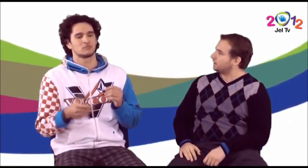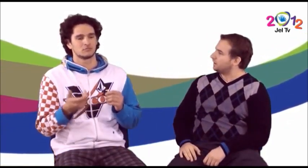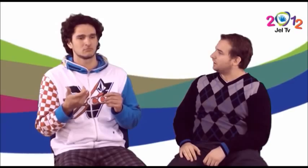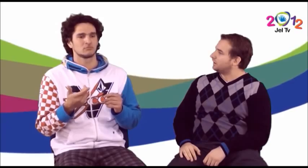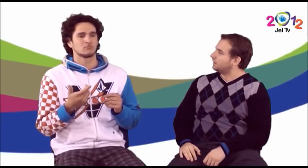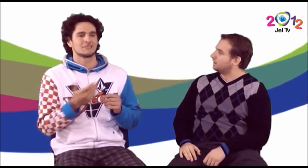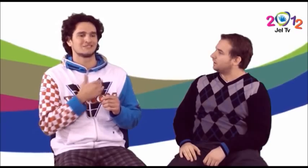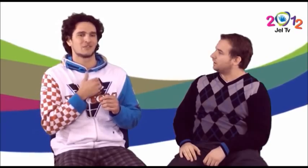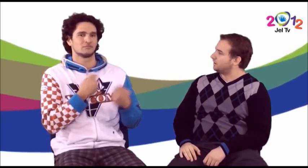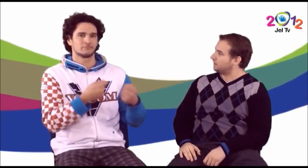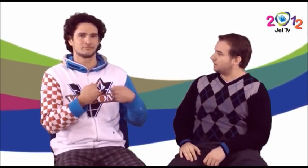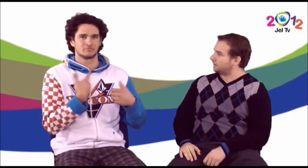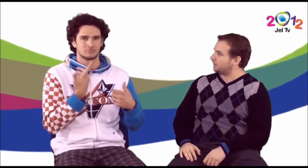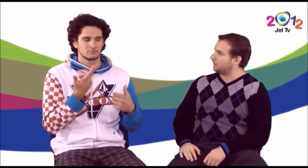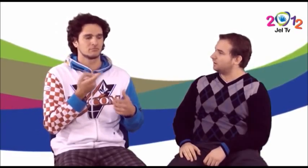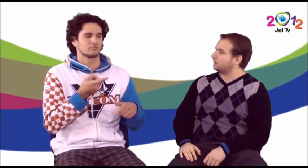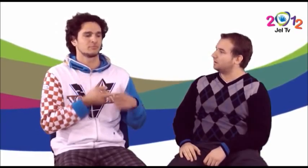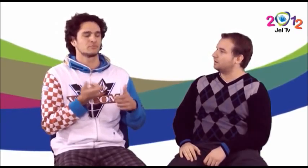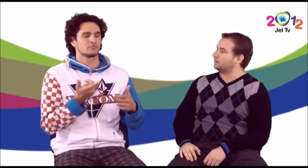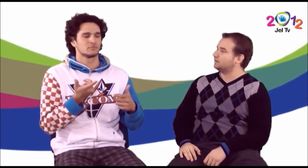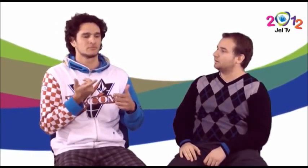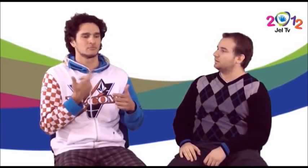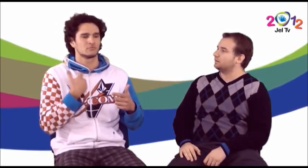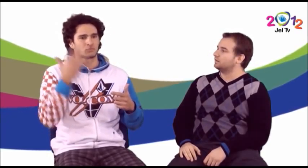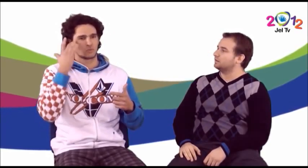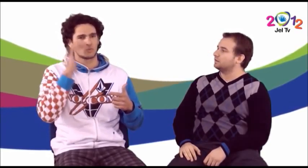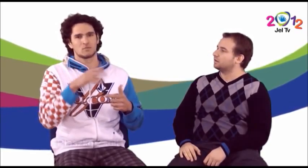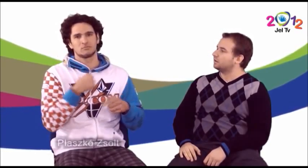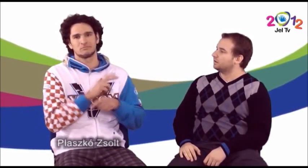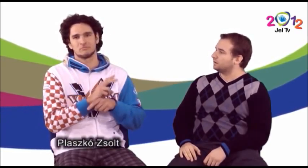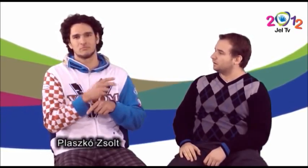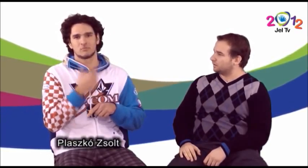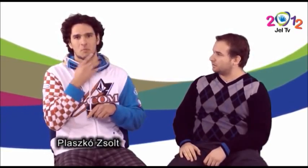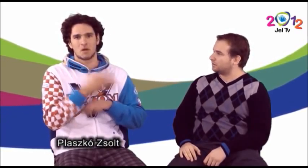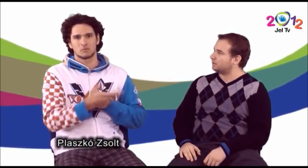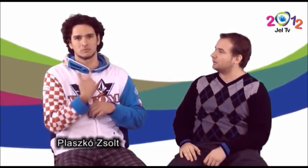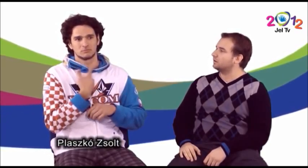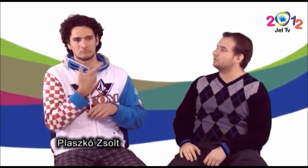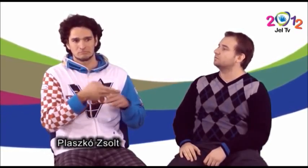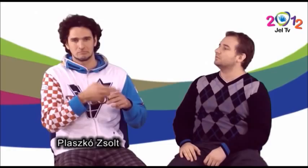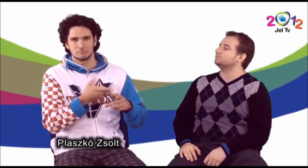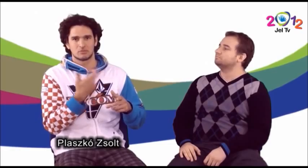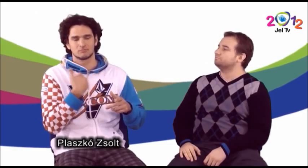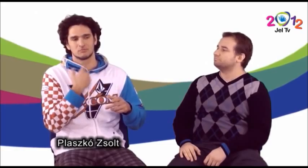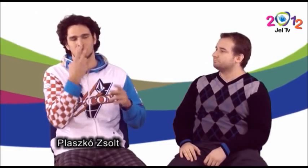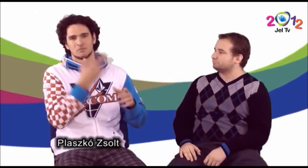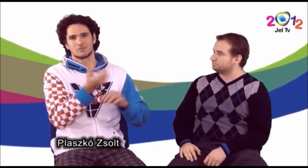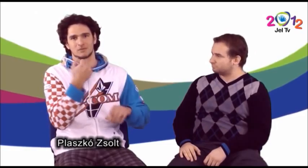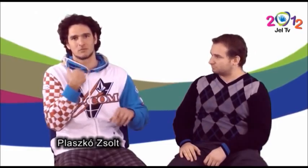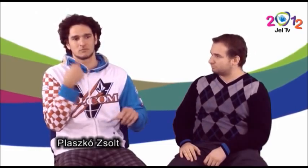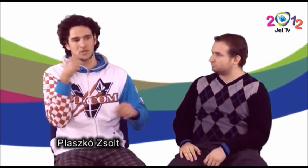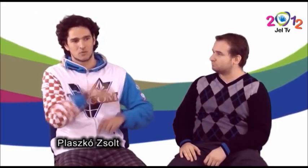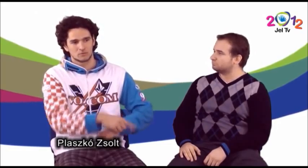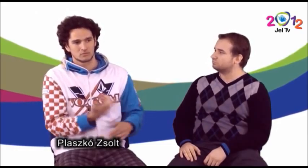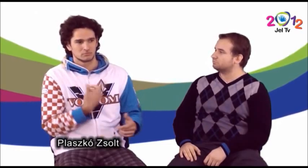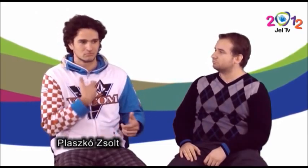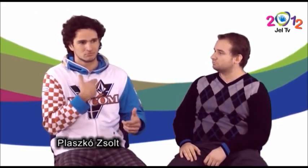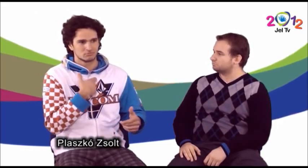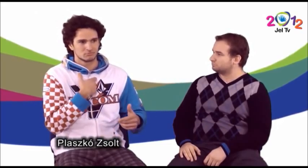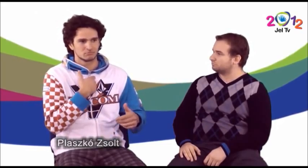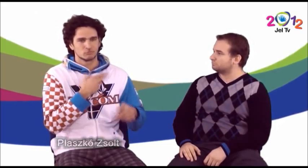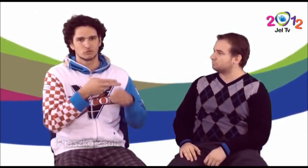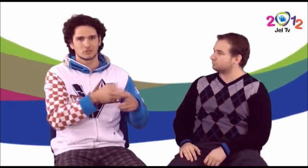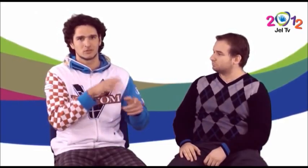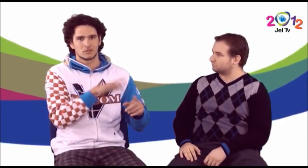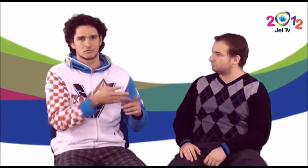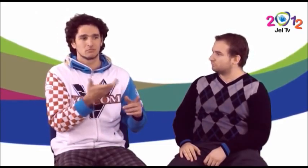Iskolát abbahagytam, gondoskodnom kell a nagymamámról, aki beteg. Ezt figyelembe véve úgy döntöttem, hazajöttem. Segítenem kell neki.